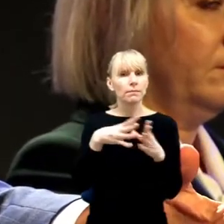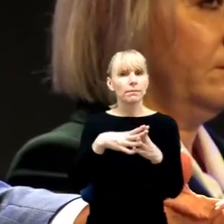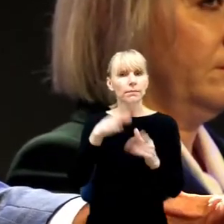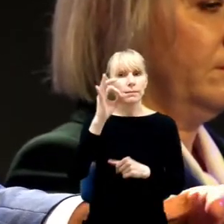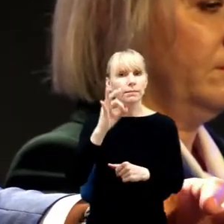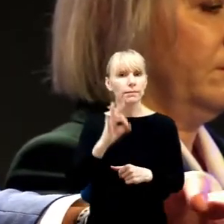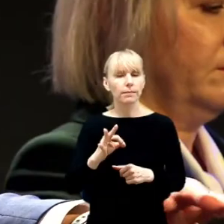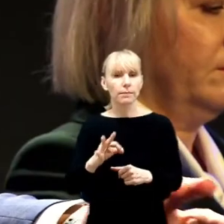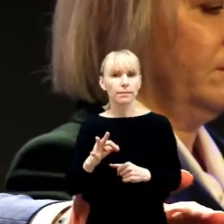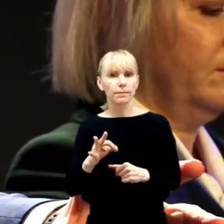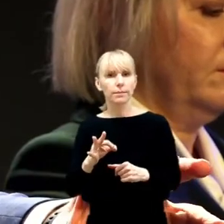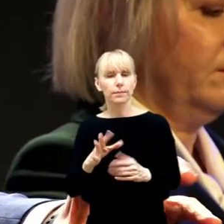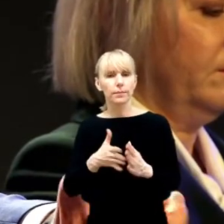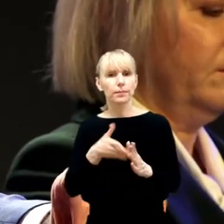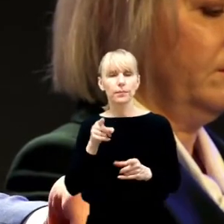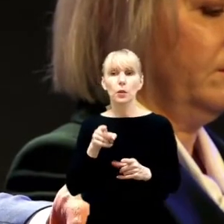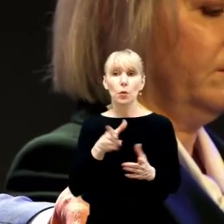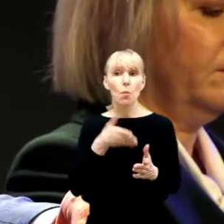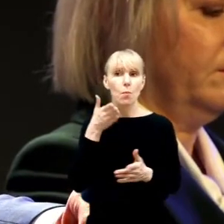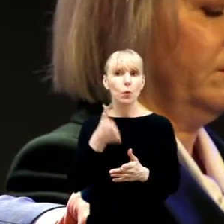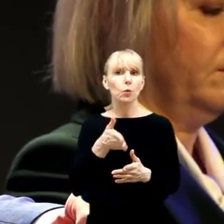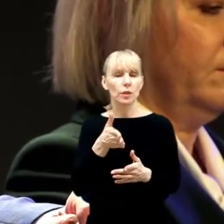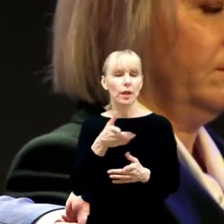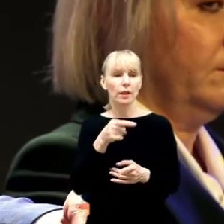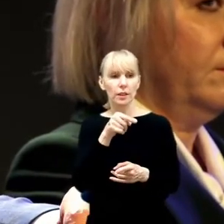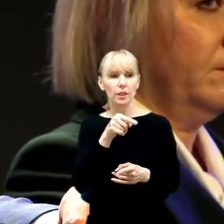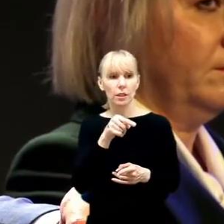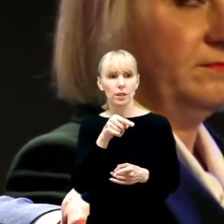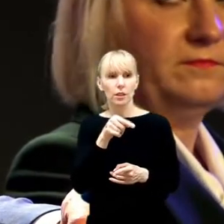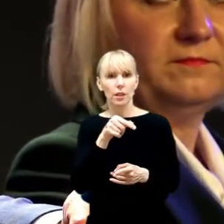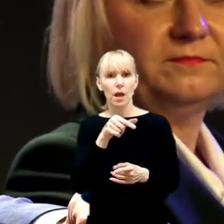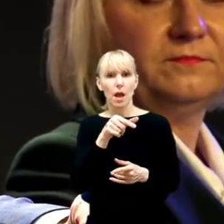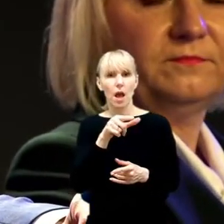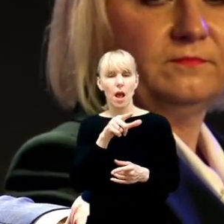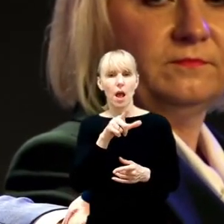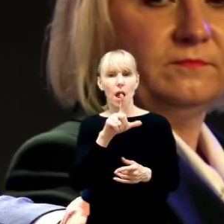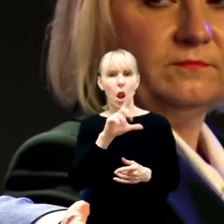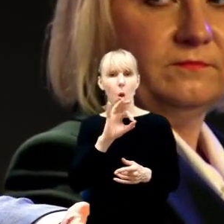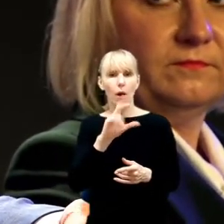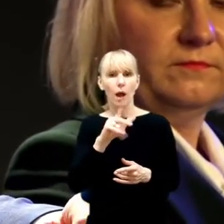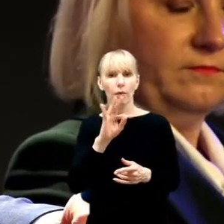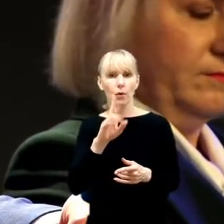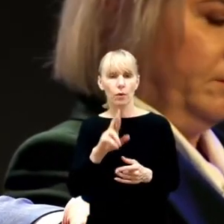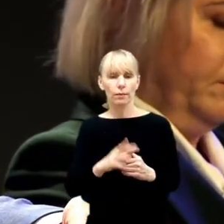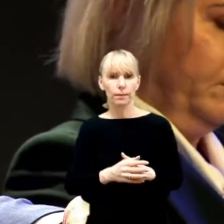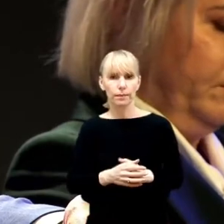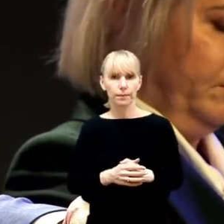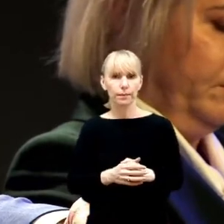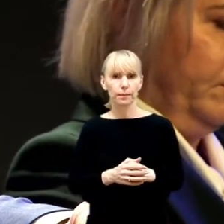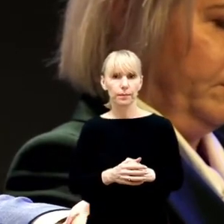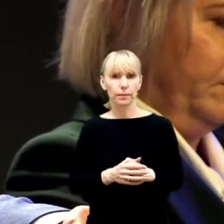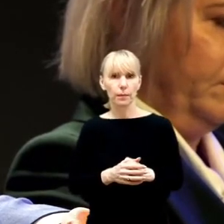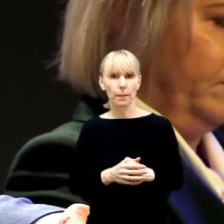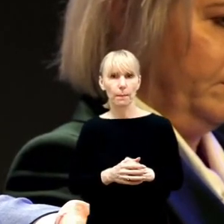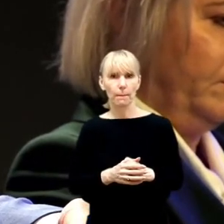Tutaj taki też postulat od razu zgłoszę, bo kiedyś taka możliwość była w poprzednich latach,